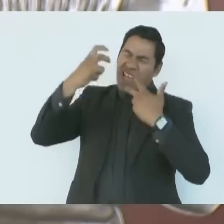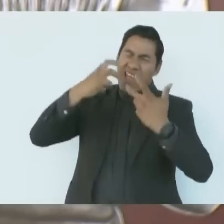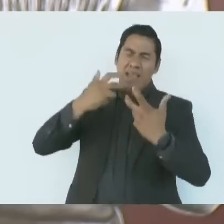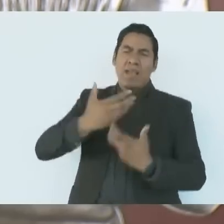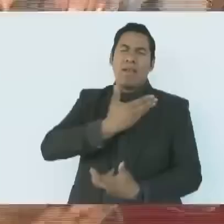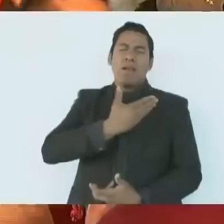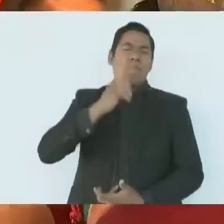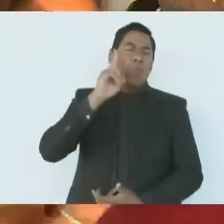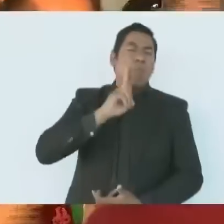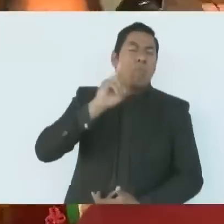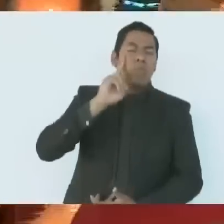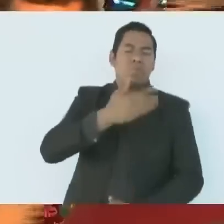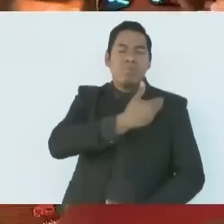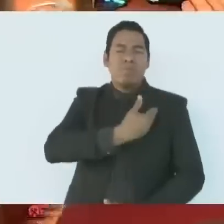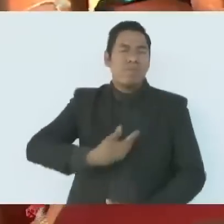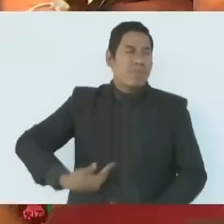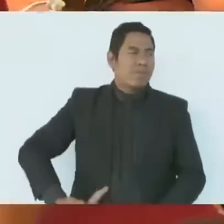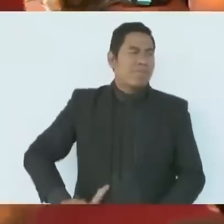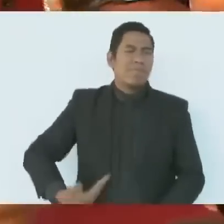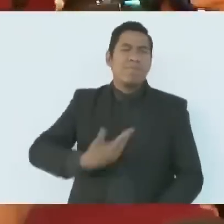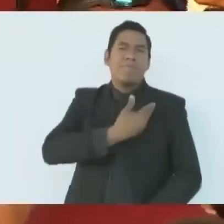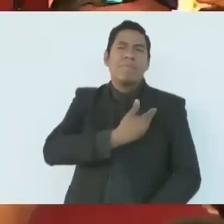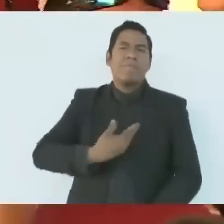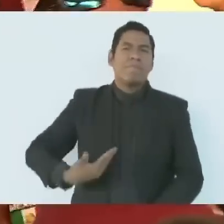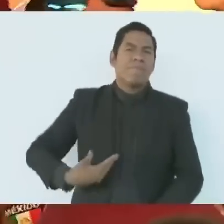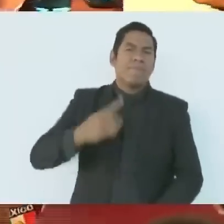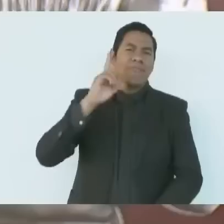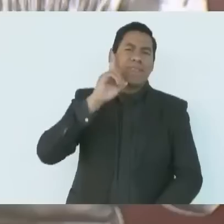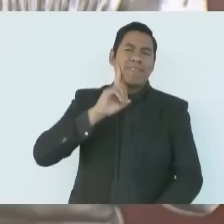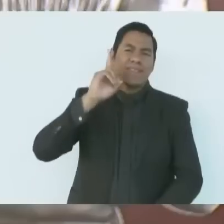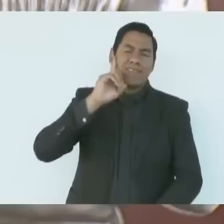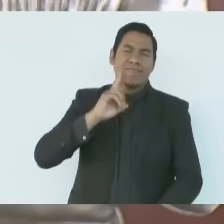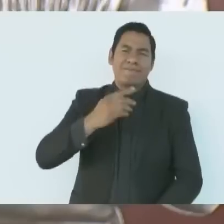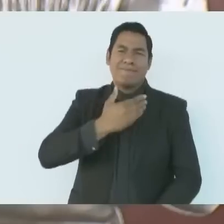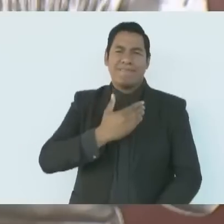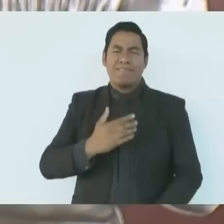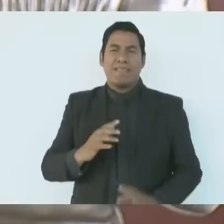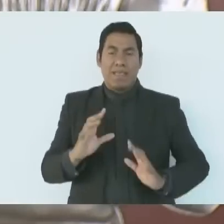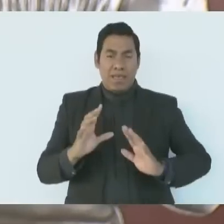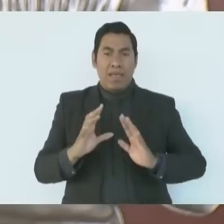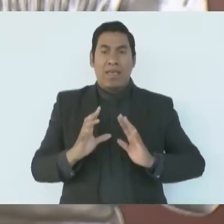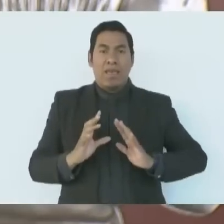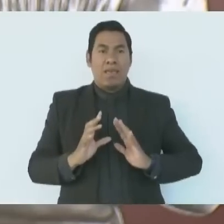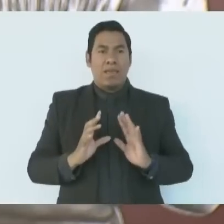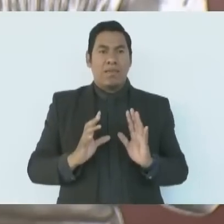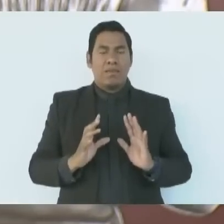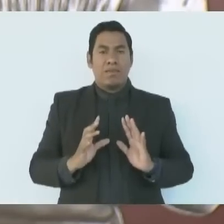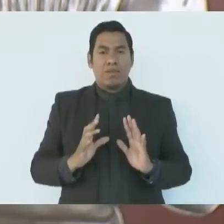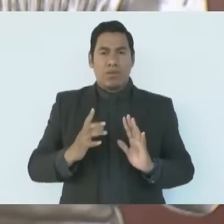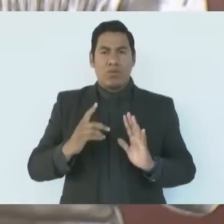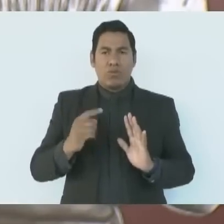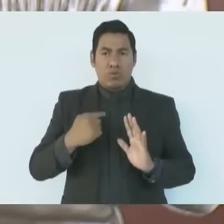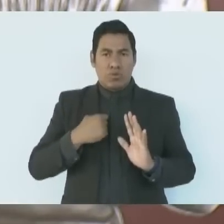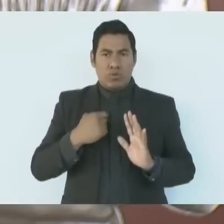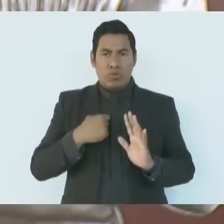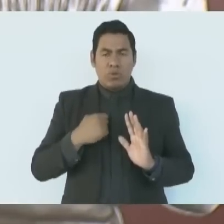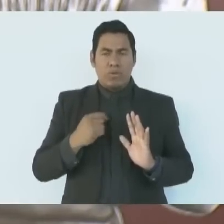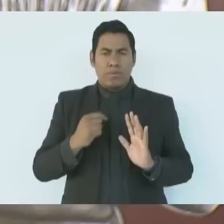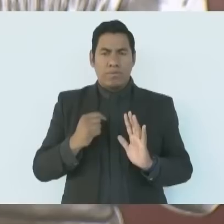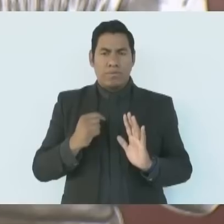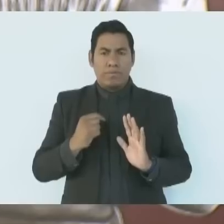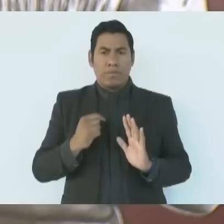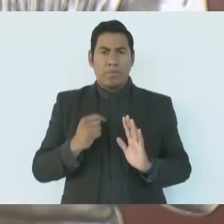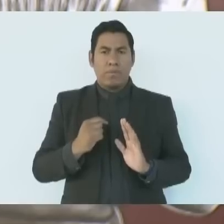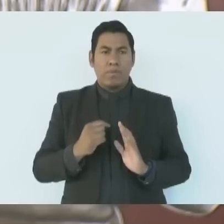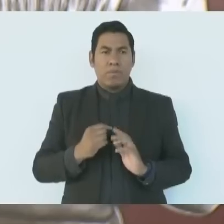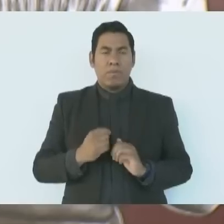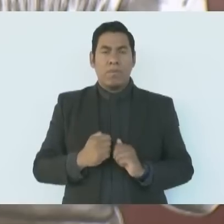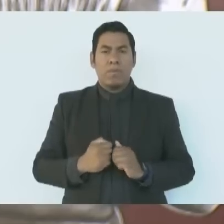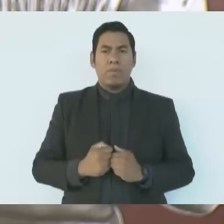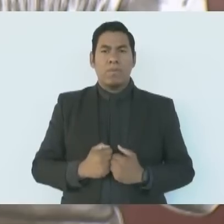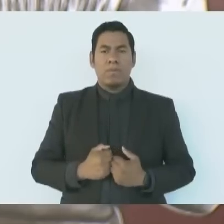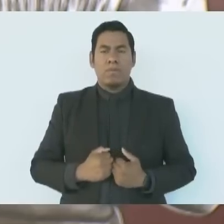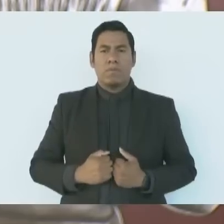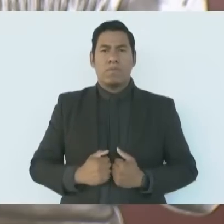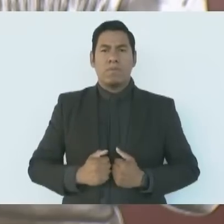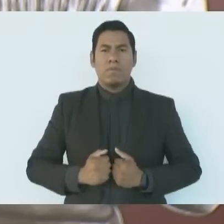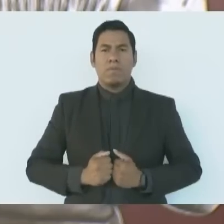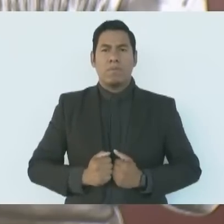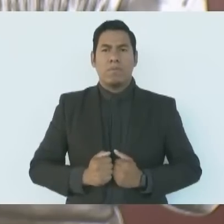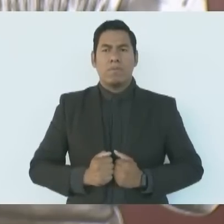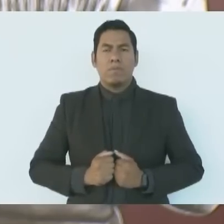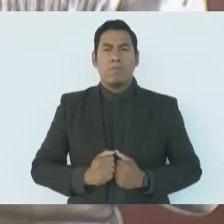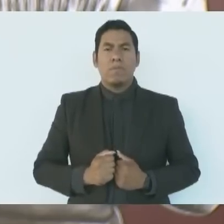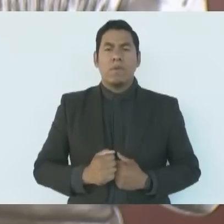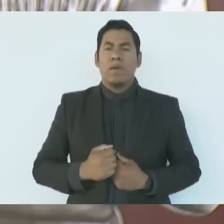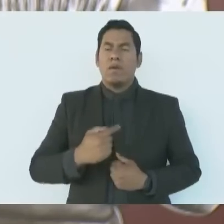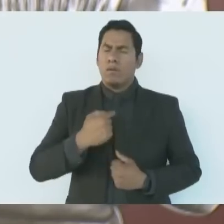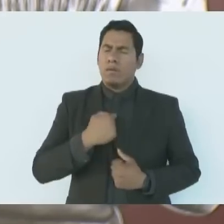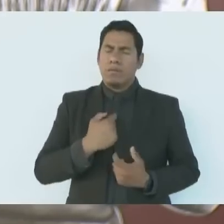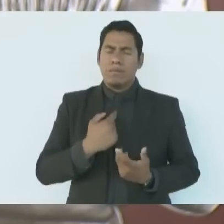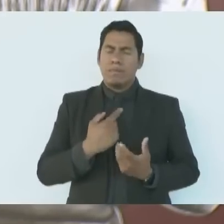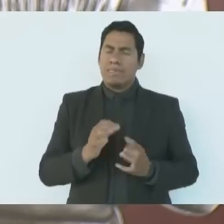gracias cierro con [Aplausos] esto que es importante decirlo porque estamos en una